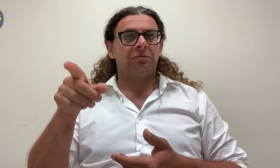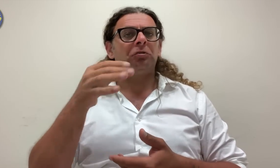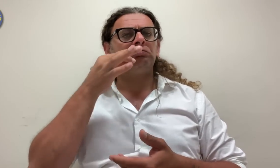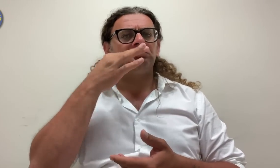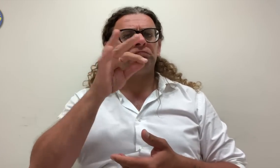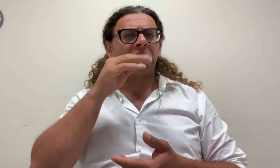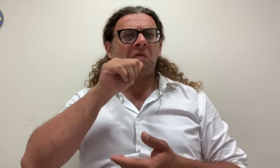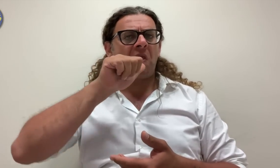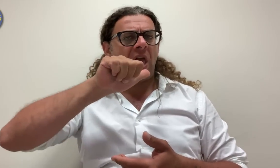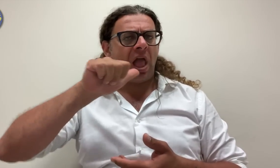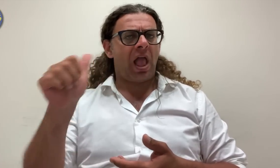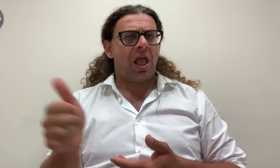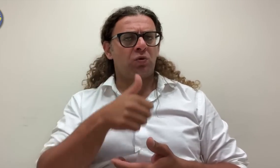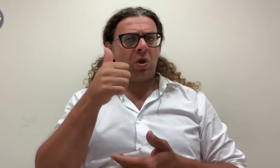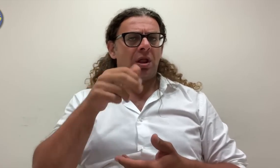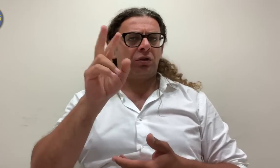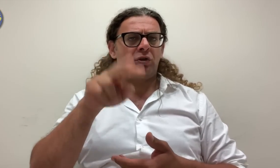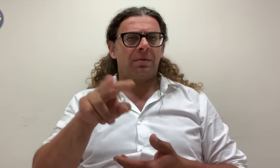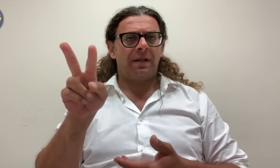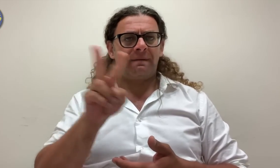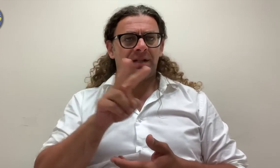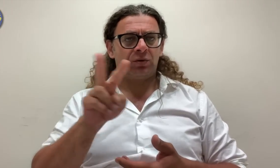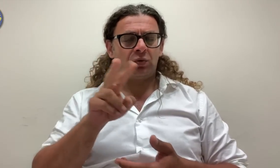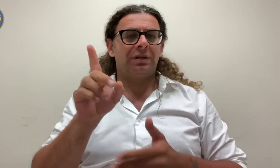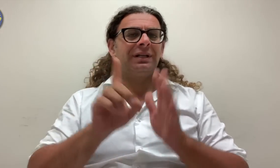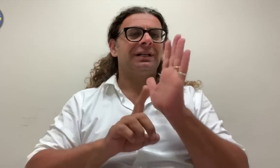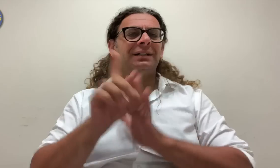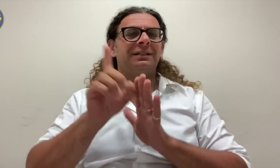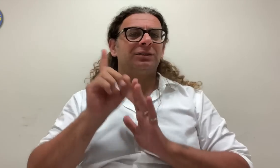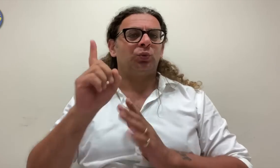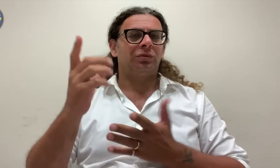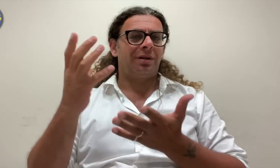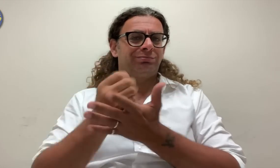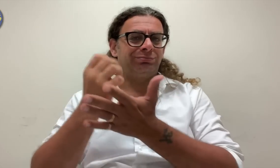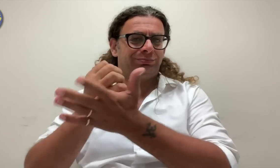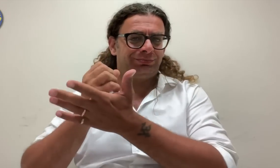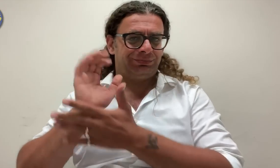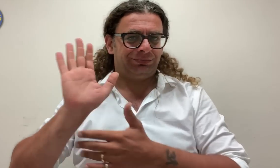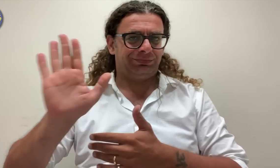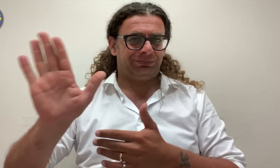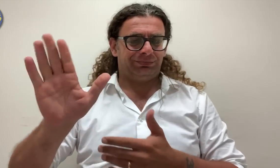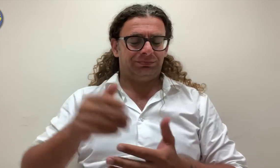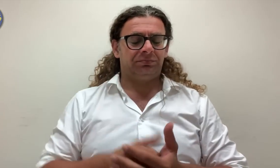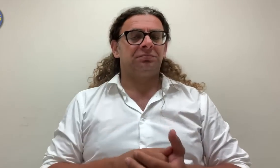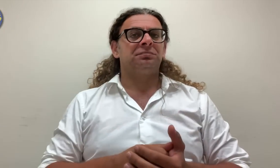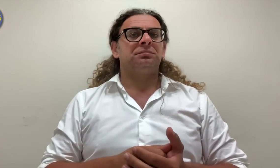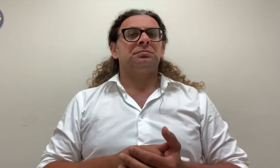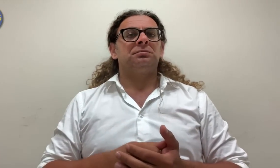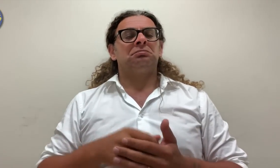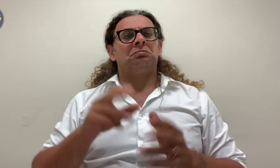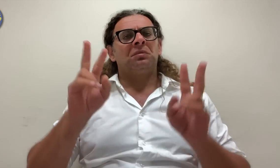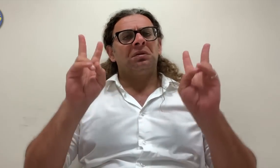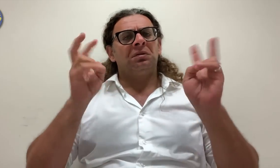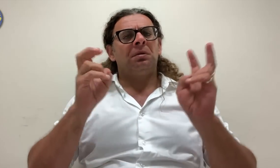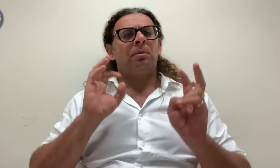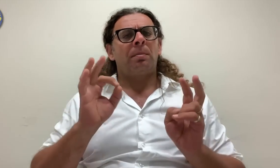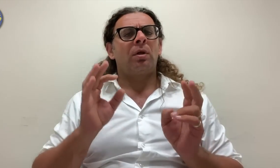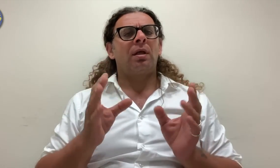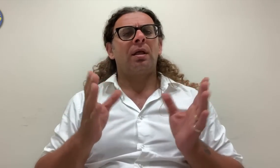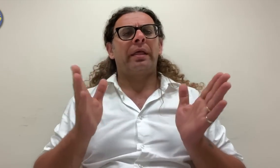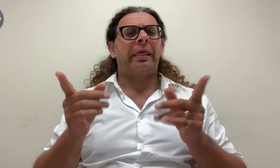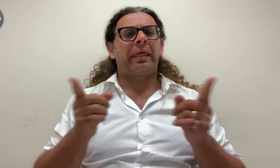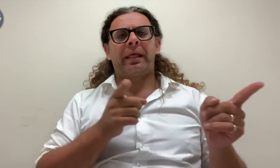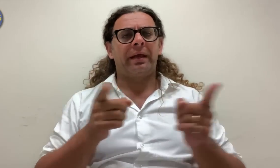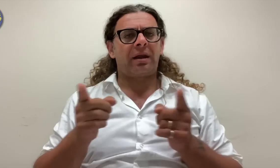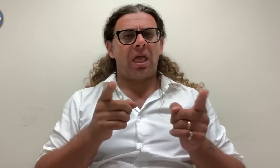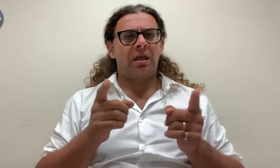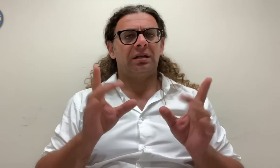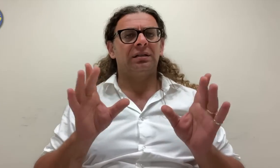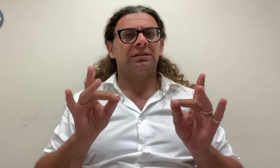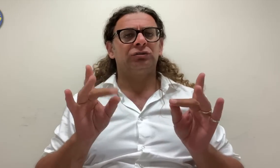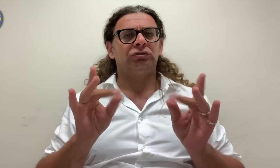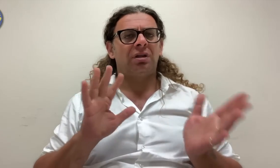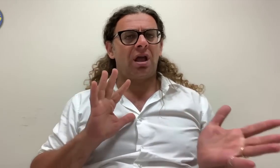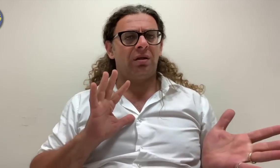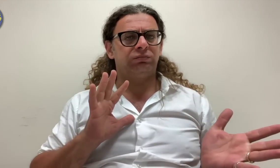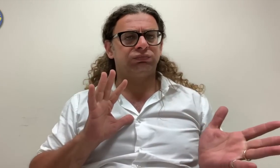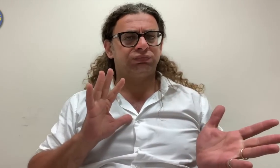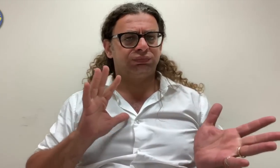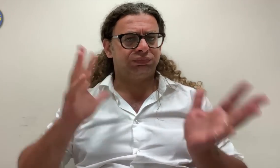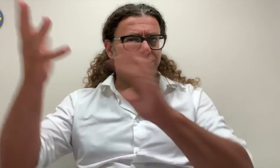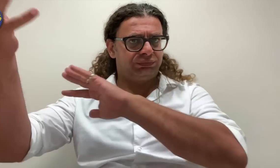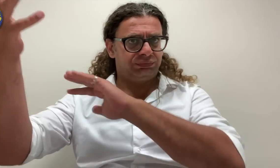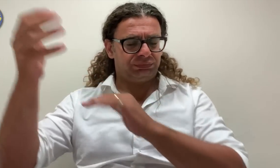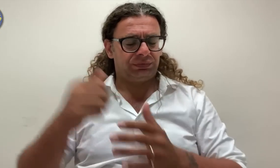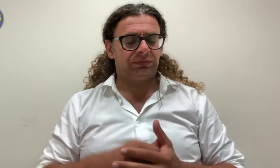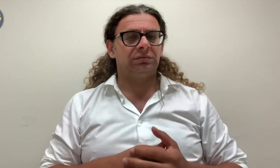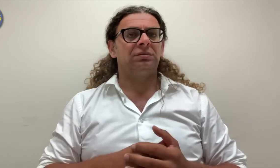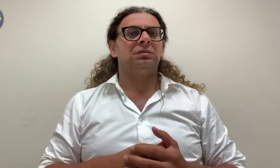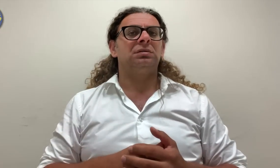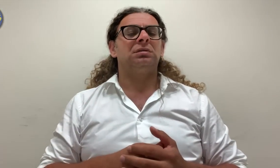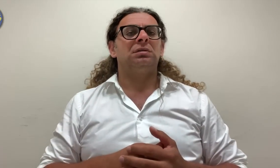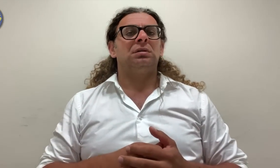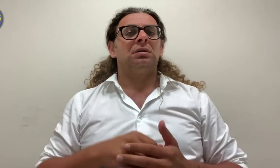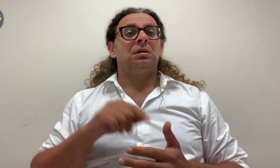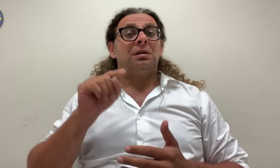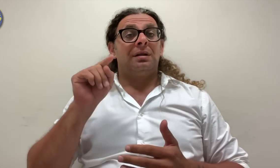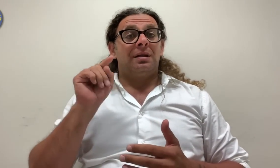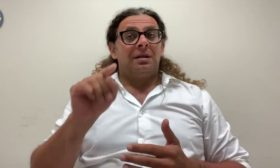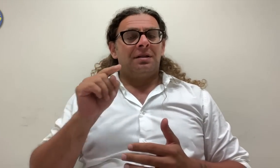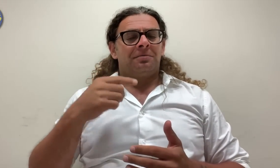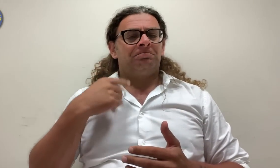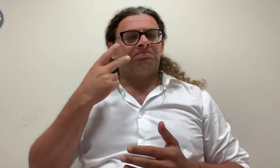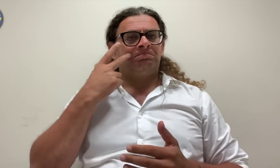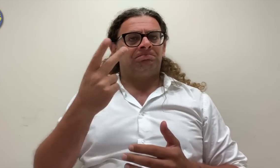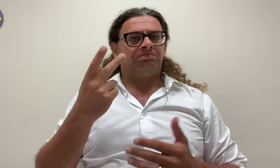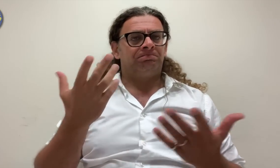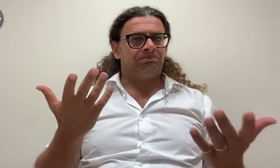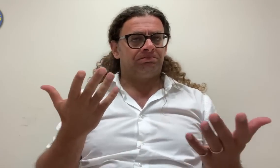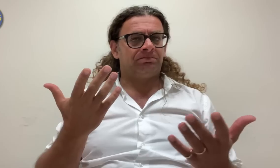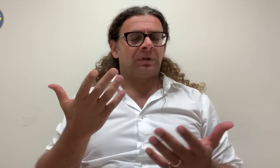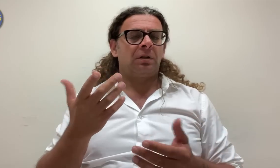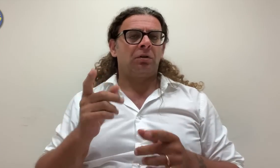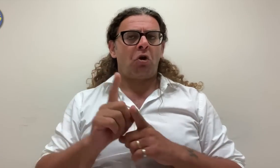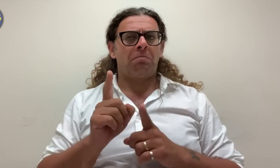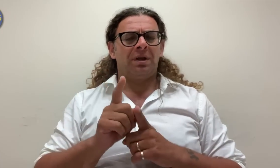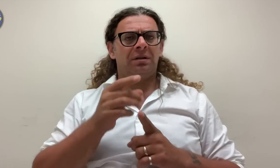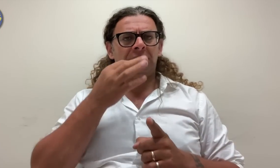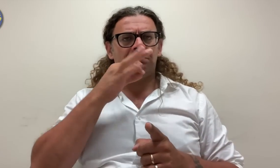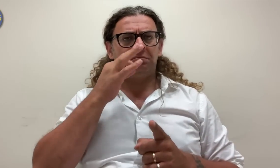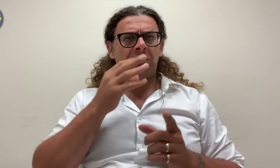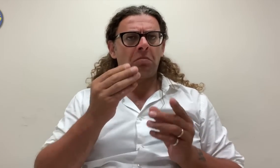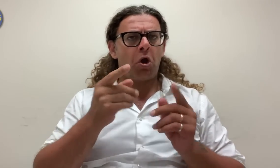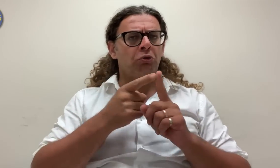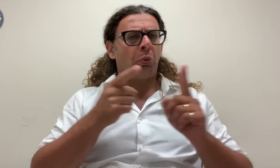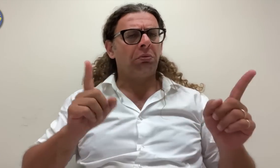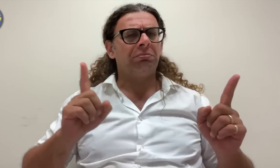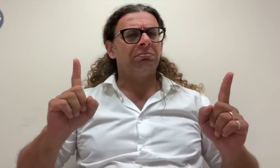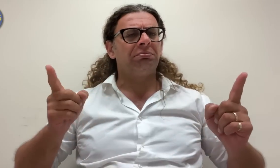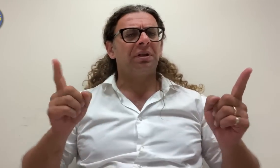della Relazione annuale relativa ai risultati raggiunti nel corso del 2022 sul tema della transizione all’era digitale, l’esposizione non è durata a lungo, circa mezz’ora,